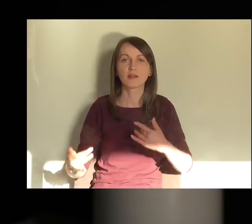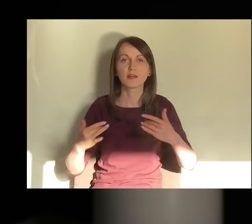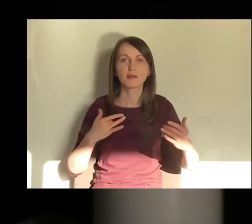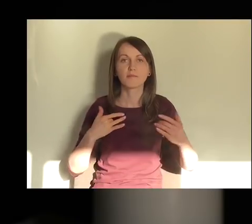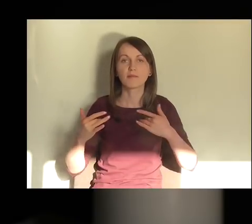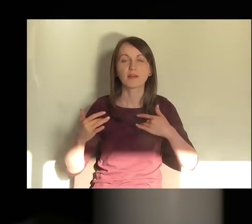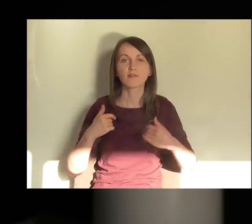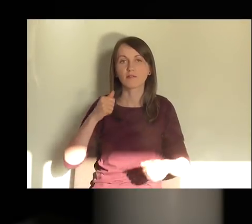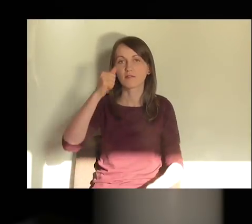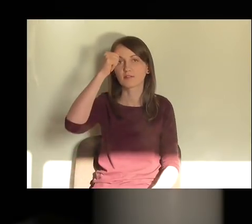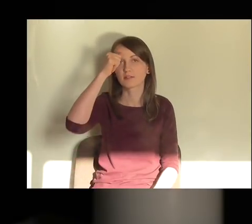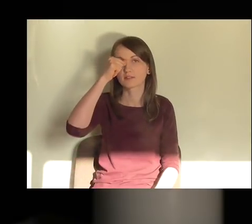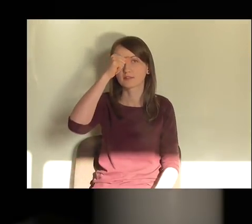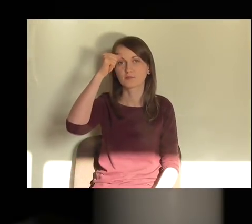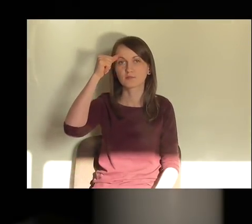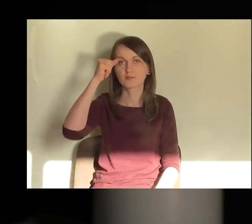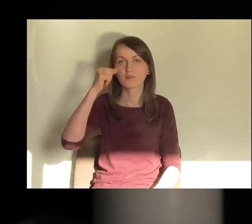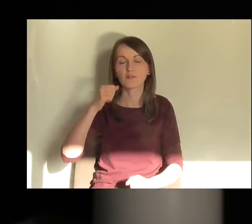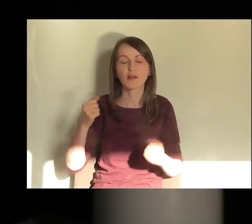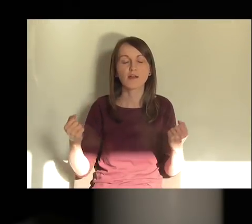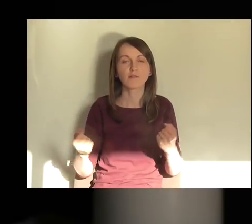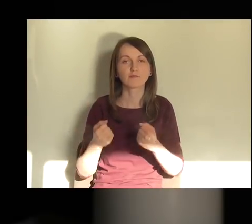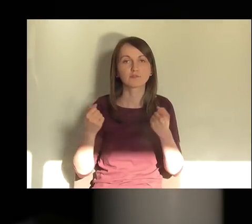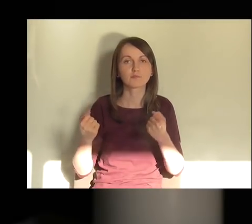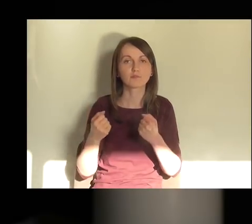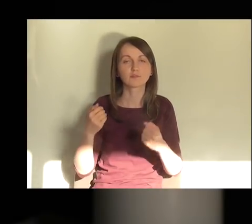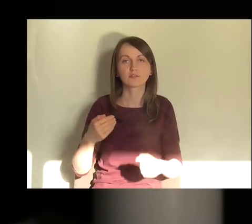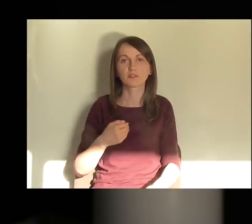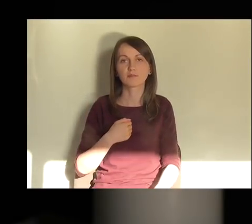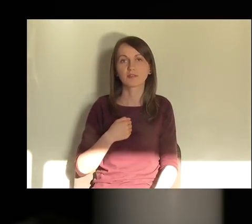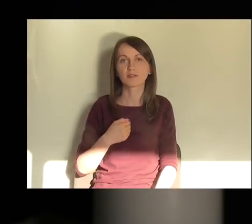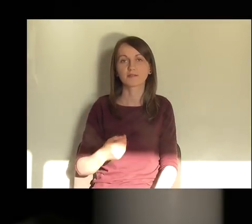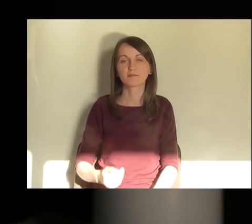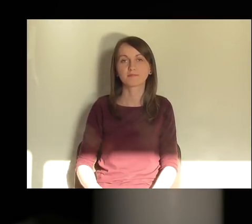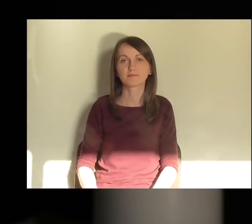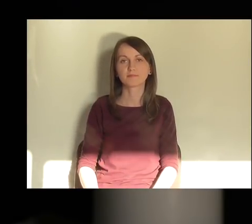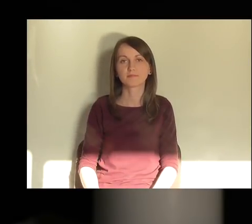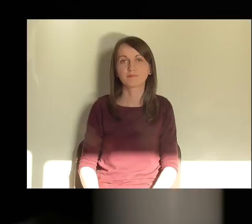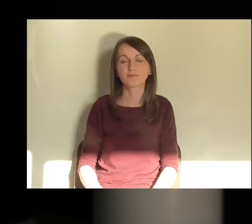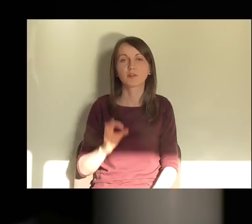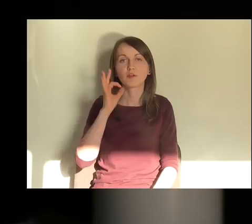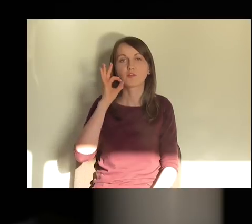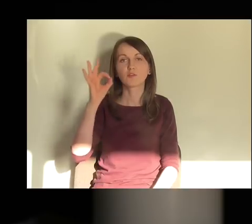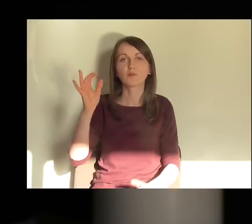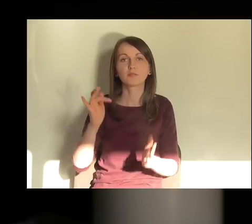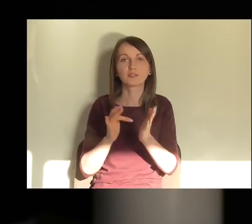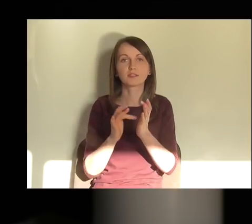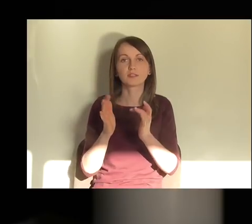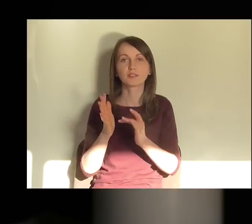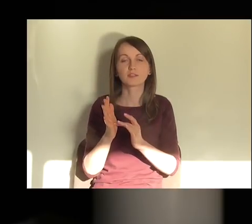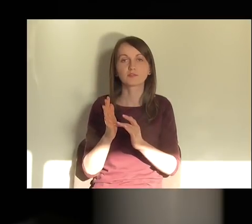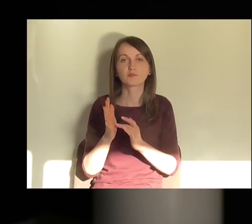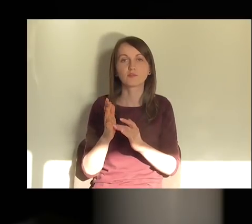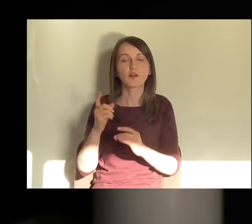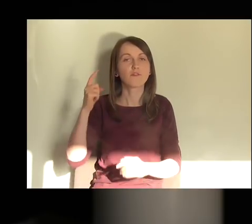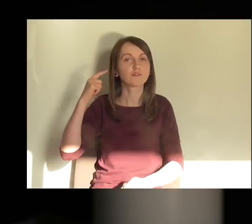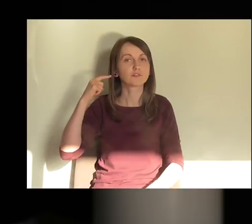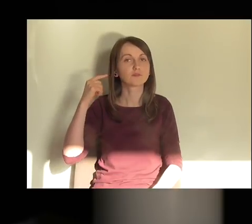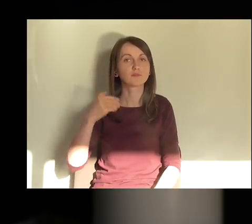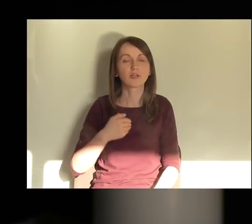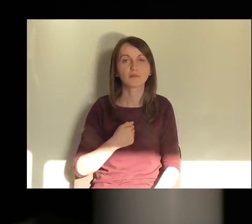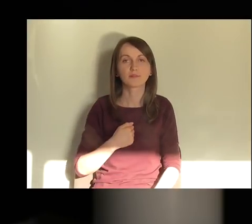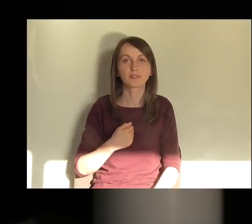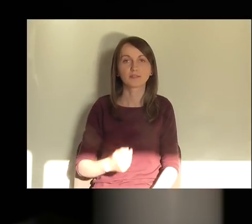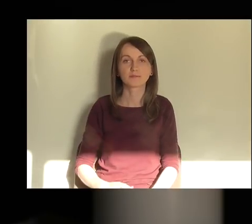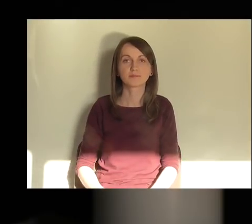Męko Chrystusowa, wzmocnij mnie. O dobry Jezu, wysłuchaj mnie.